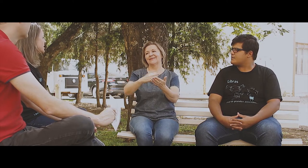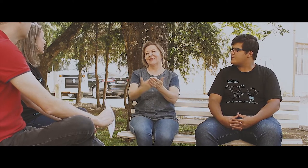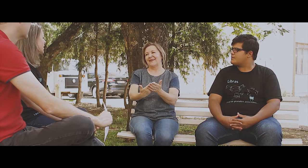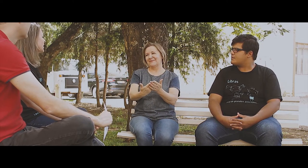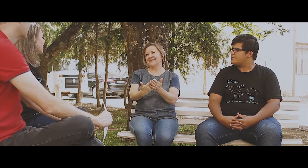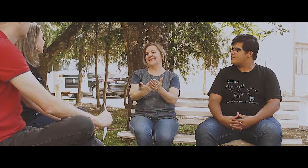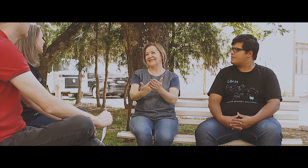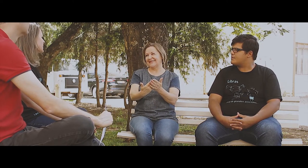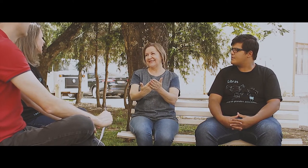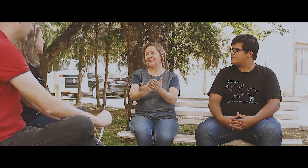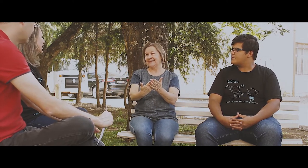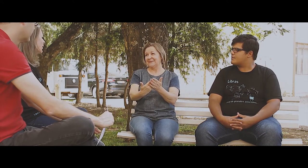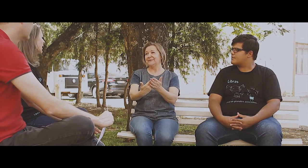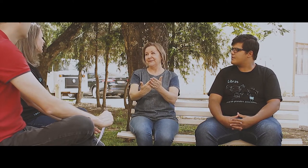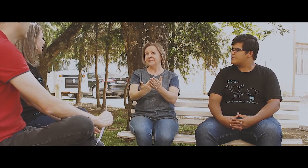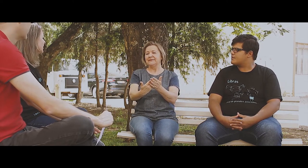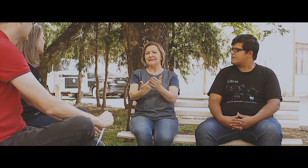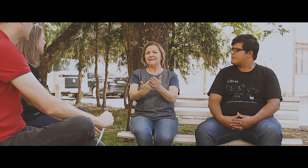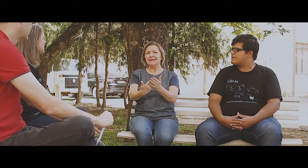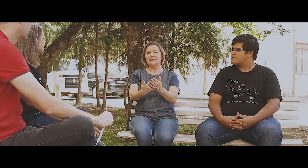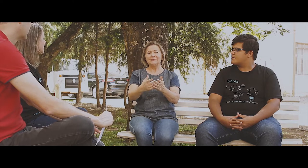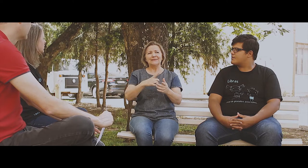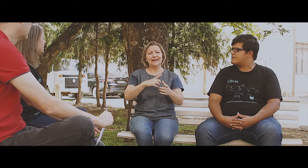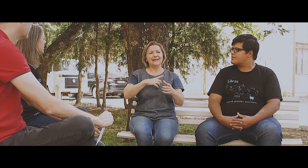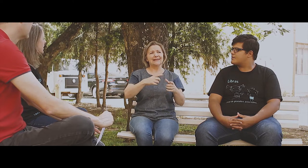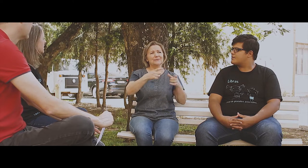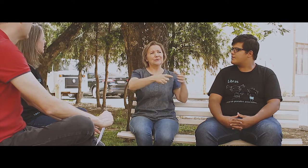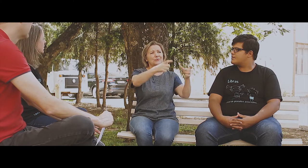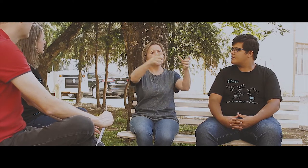ter um intérprete em sala de aula, então tem essas questões mais